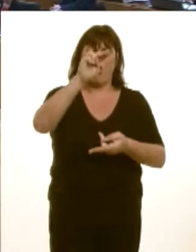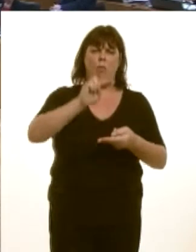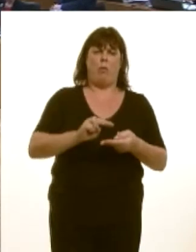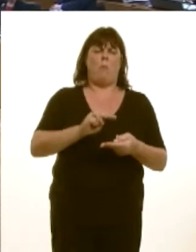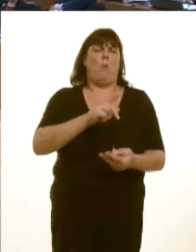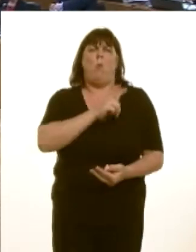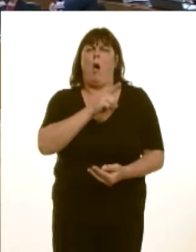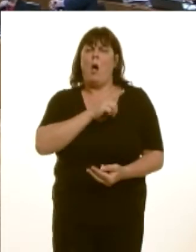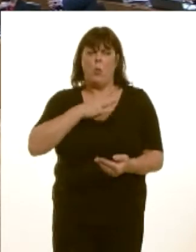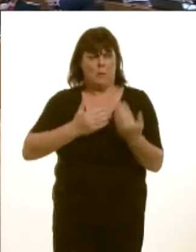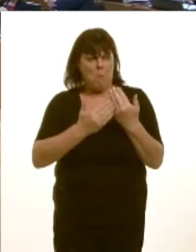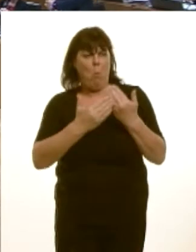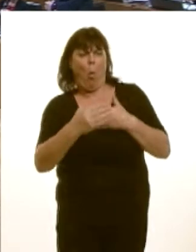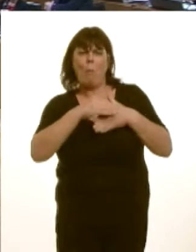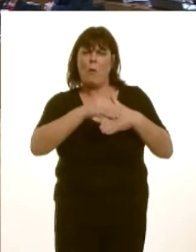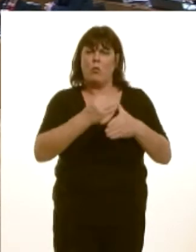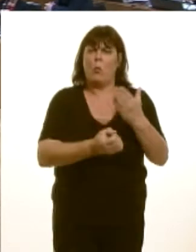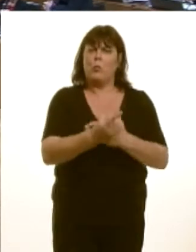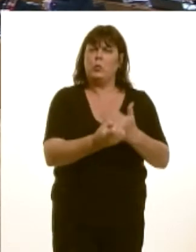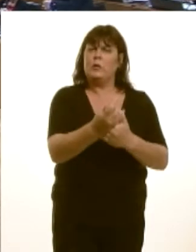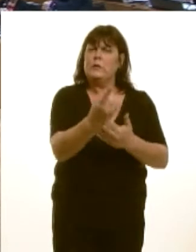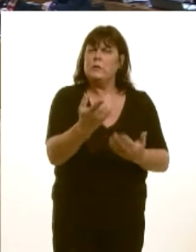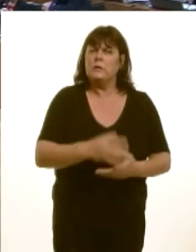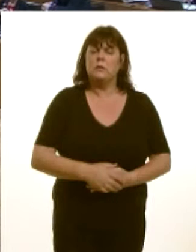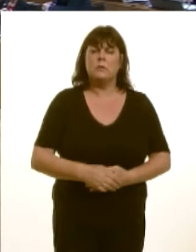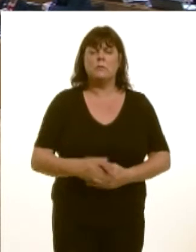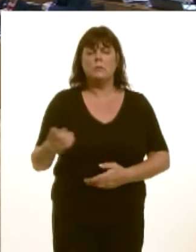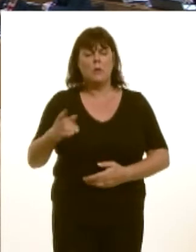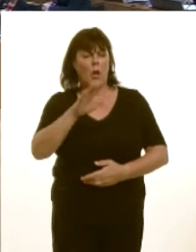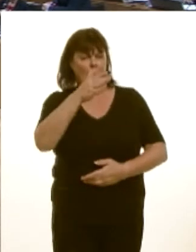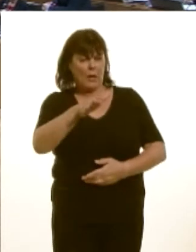Carwyn Jones: Fel y dywedais, mae’n rhaid sefyll i weld beth sydd yn y gyllideb.